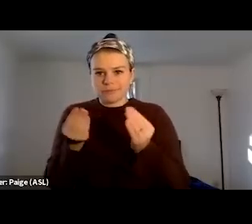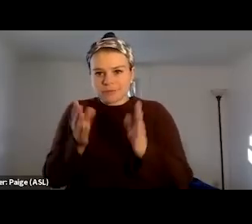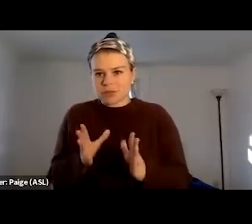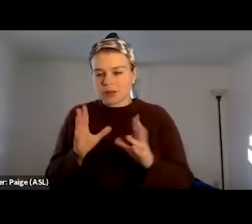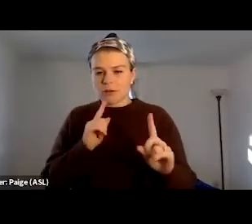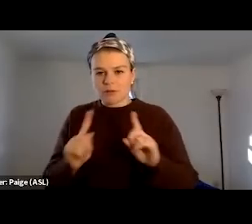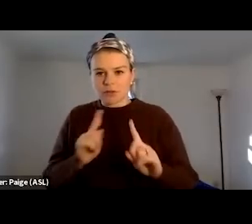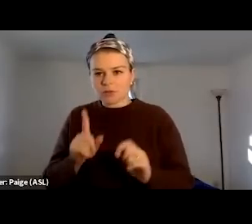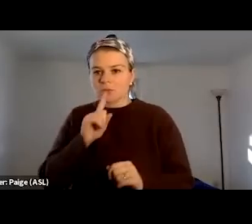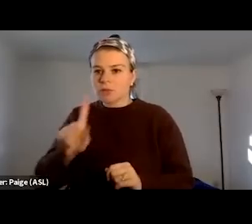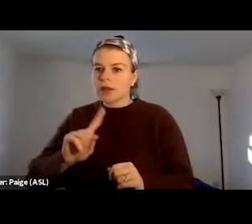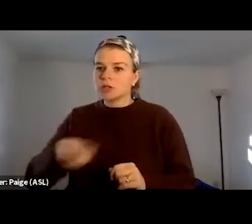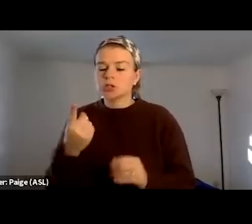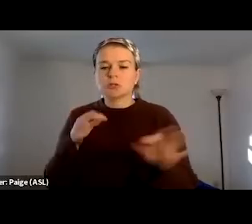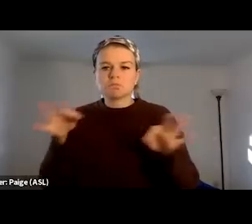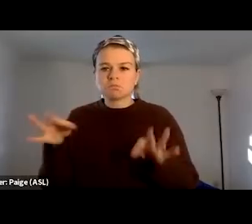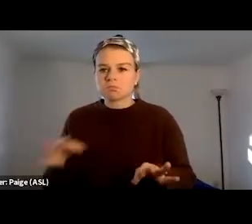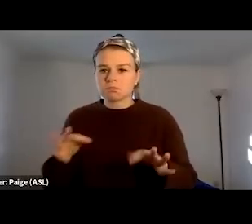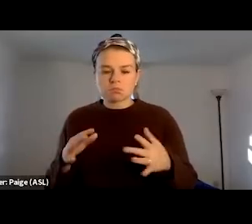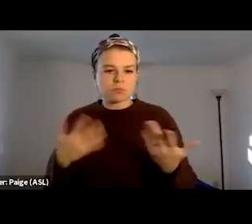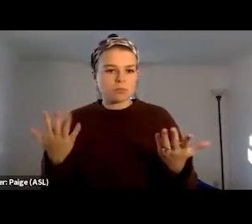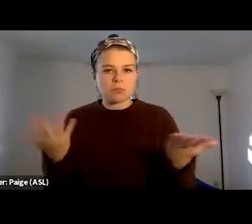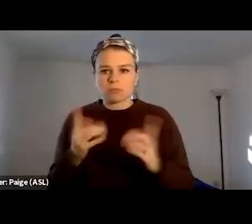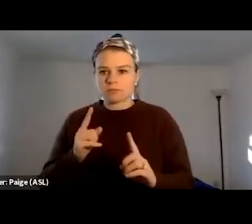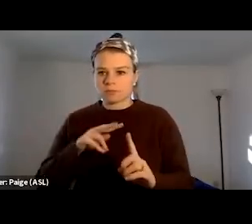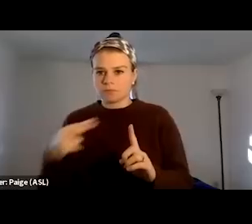Vamos a describir el formato de la sesión de hoy.